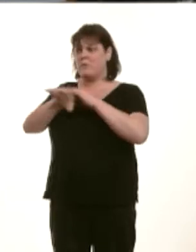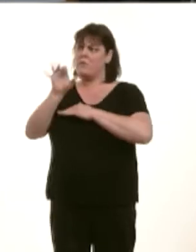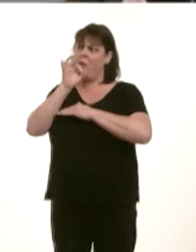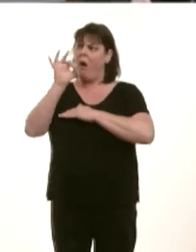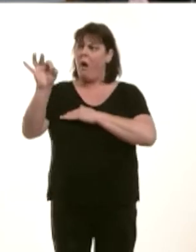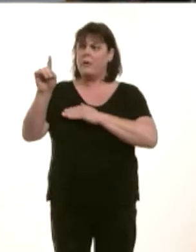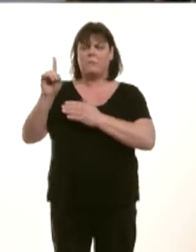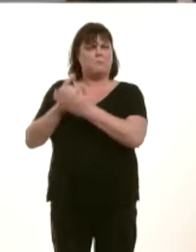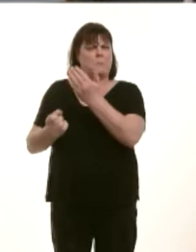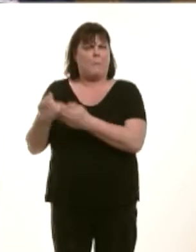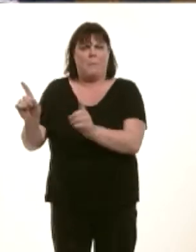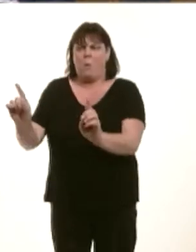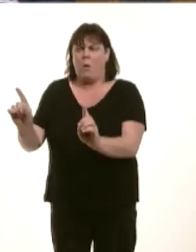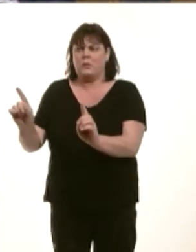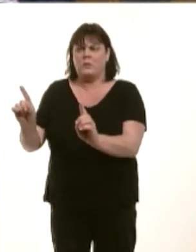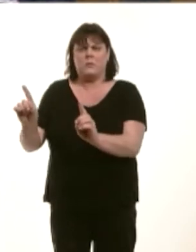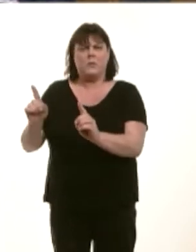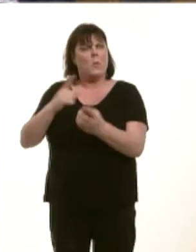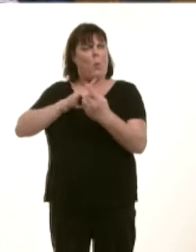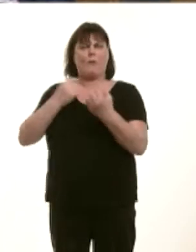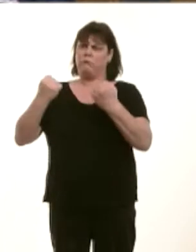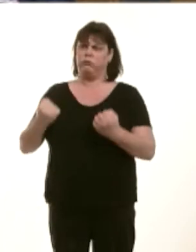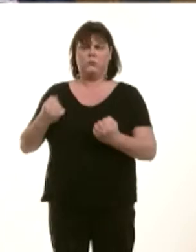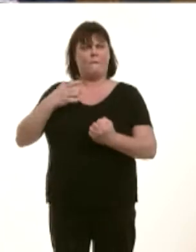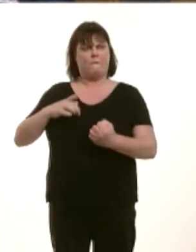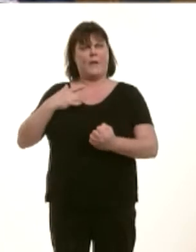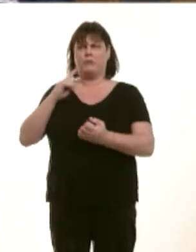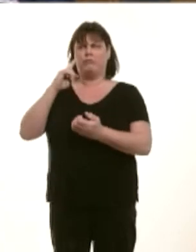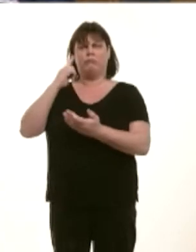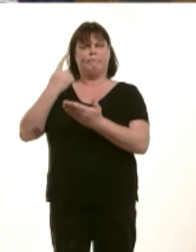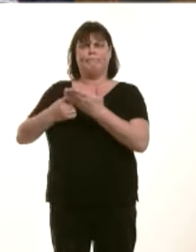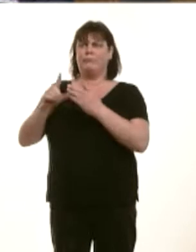Elin Jones: Diolch ichi am eich ymateb, Brif Weinidog. Un o fy etholwyr i gychwynnodd y